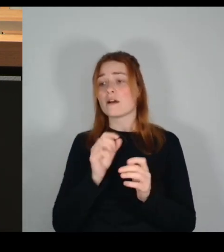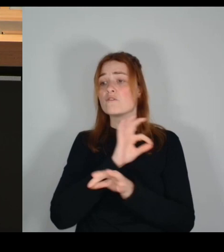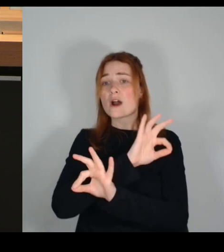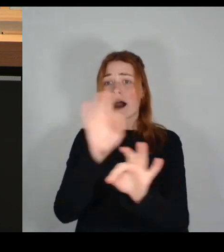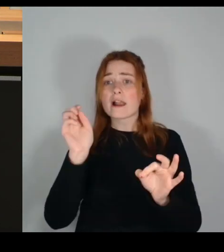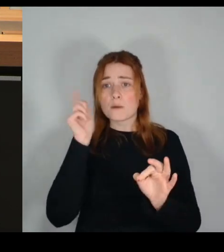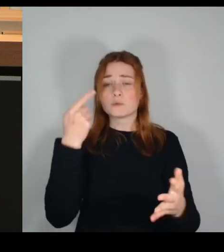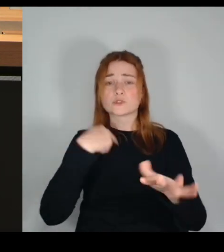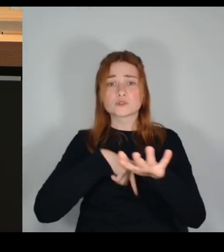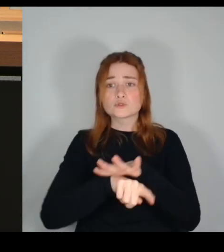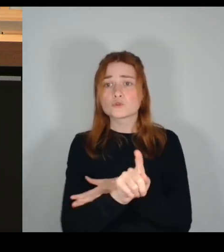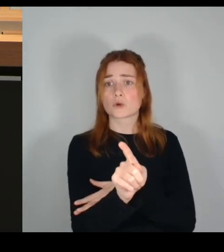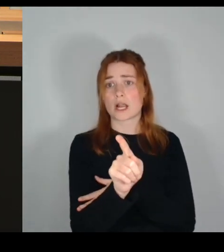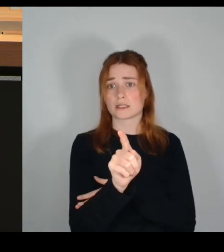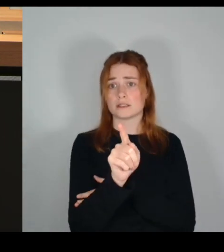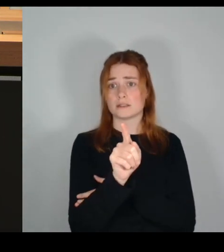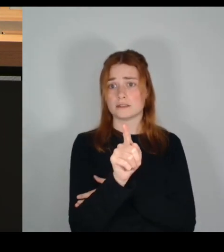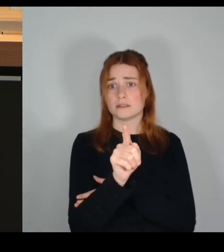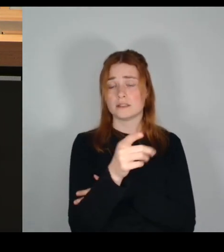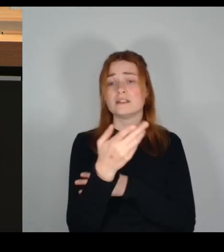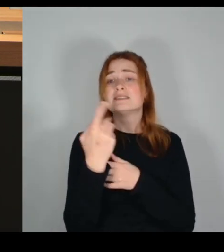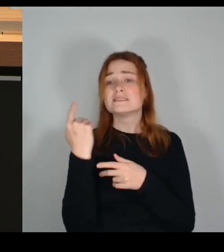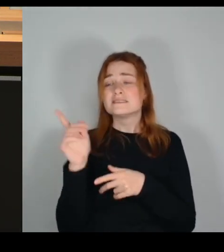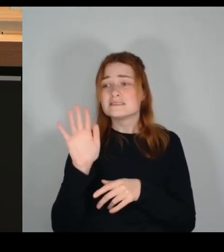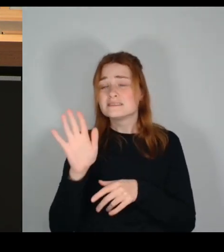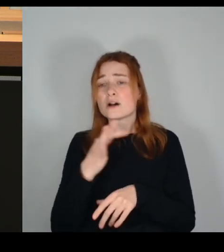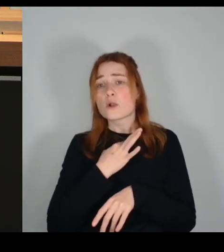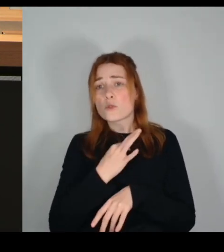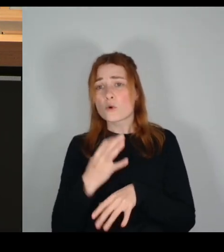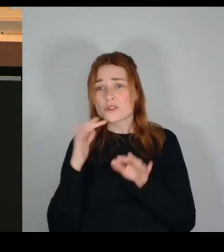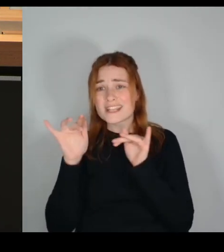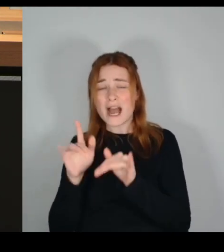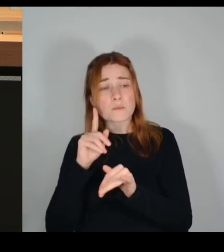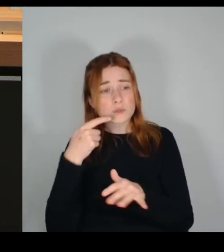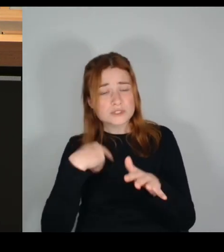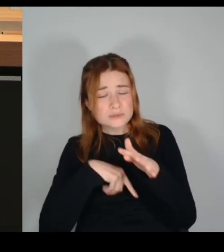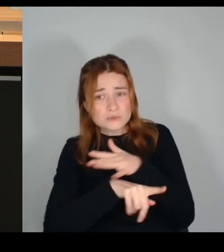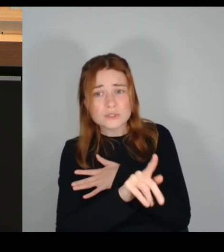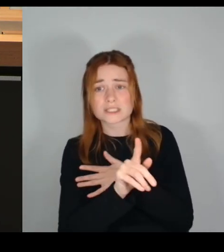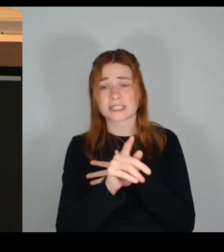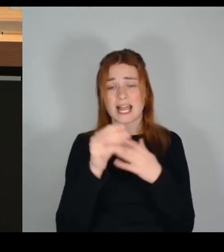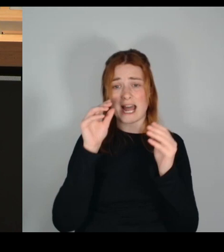Anträge müssen ausführbar sein, ohne dafür Hilfe von Dritten bekommen zu müssen. Die Verwaltung